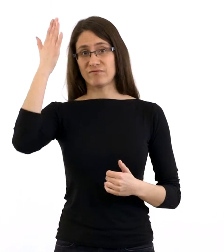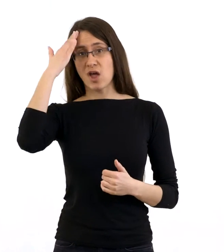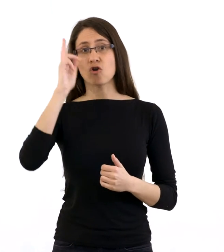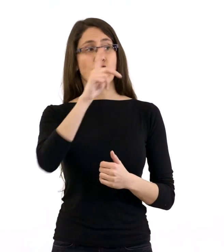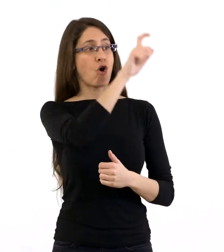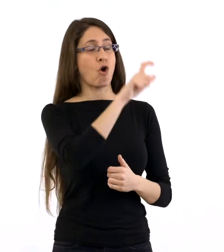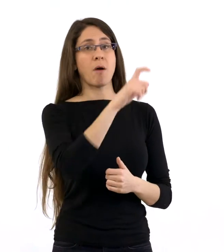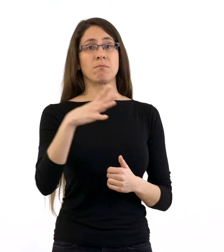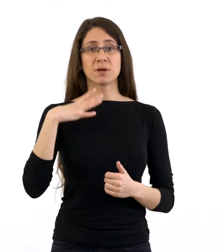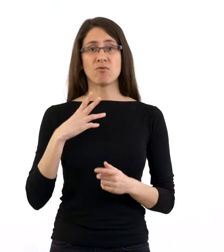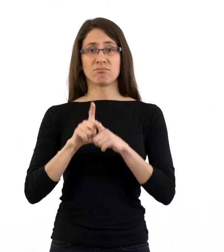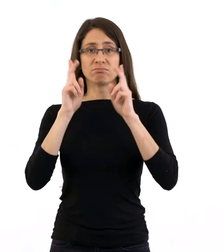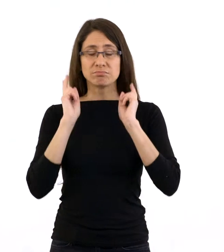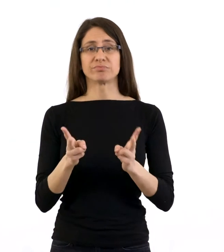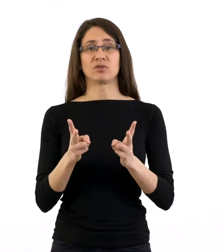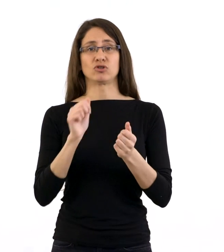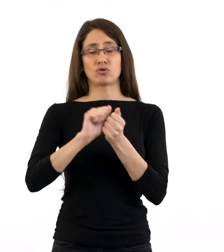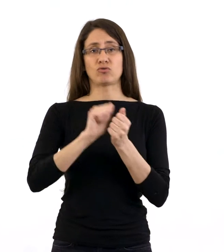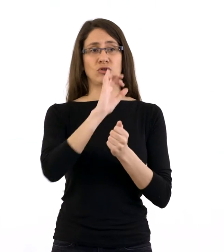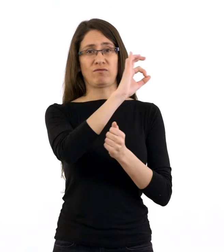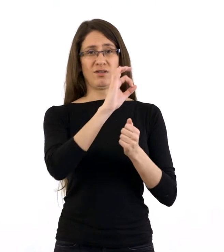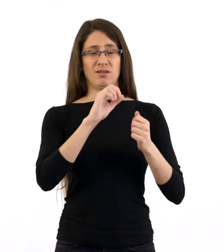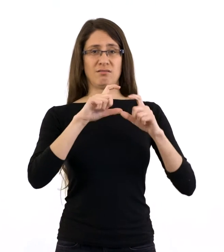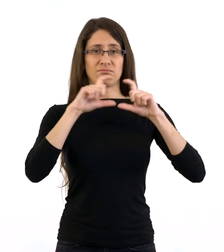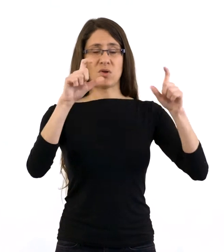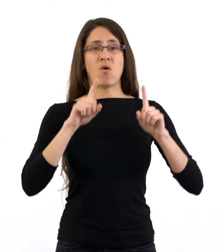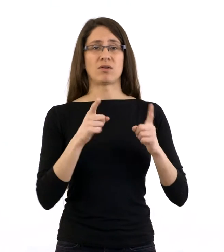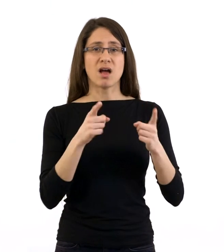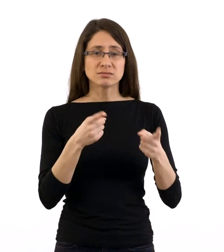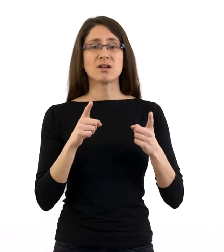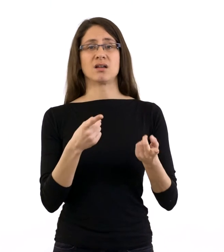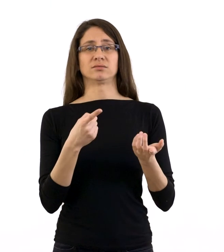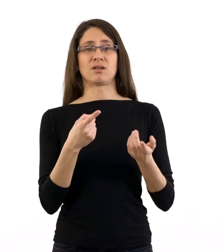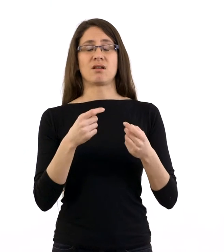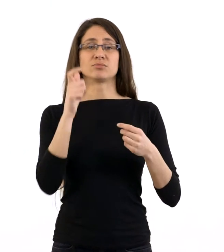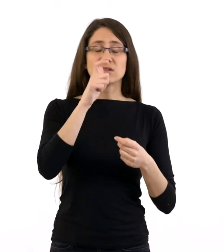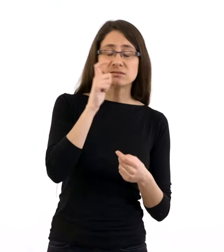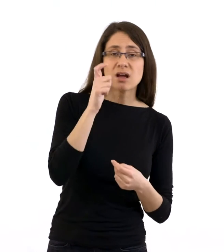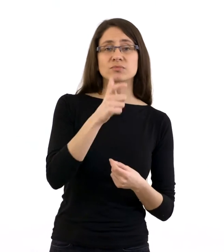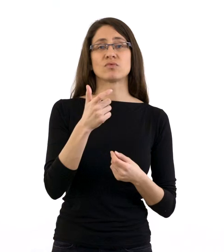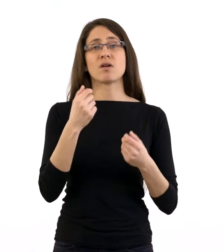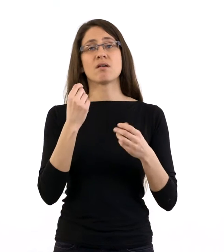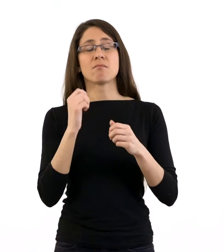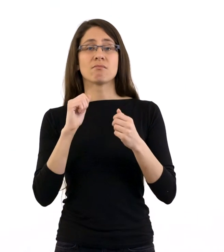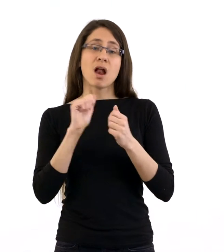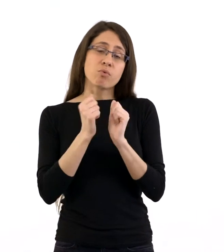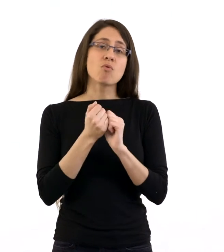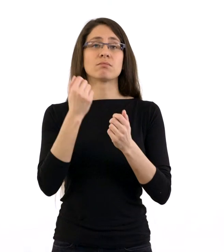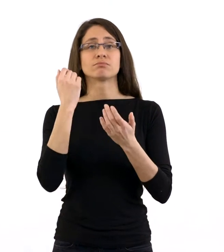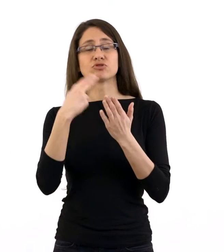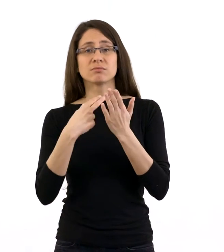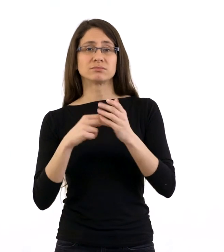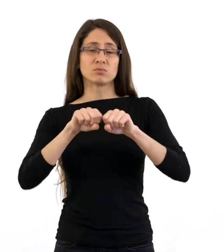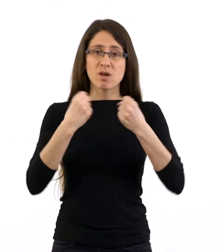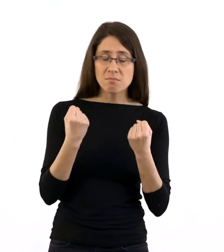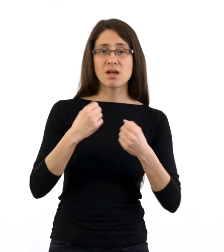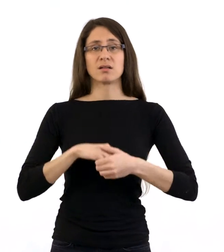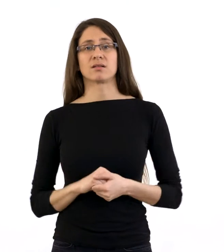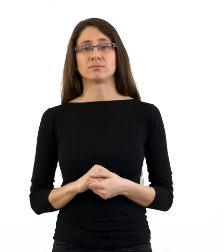gdy wiemy, kto konkretnie wyrządził szkodę organizacji lub popełnił przestępstwo albo wykroczenie.